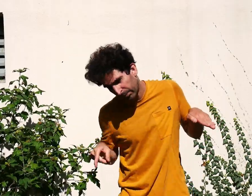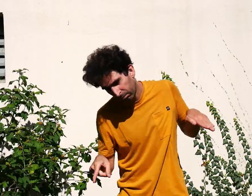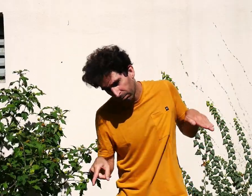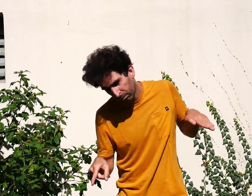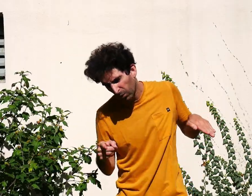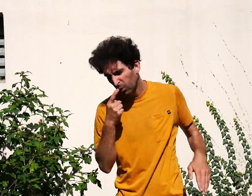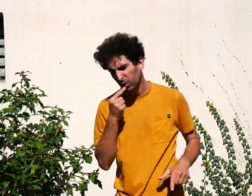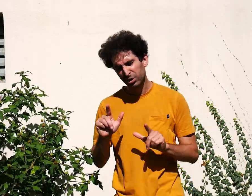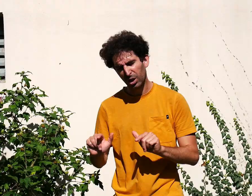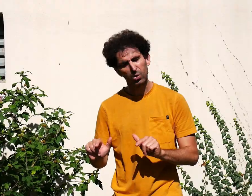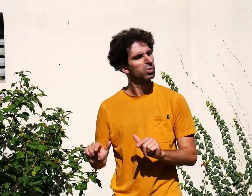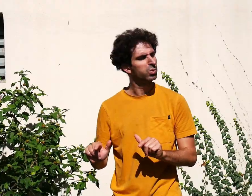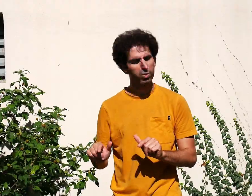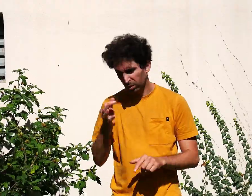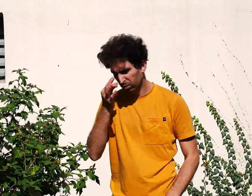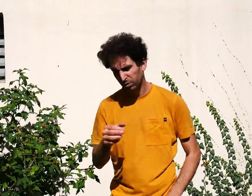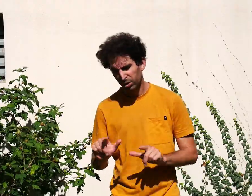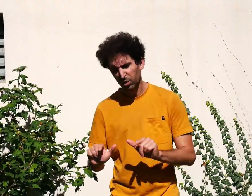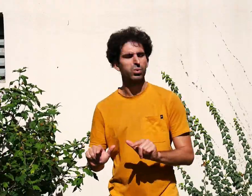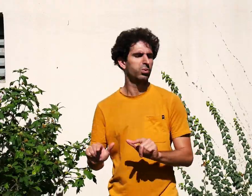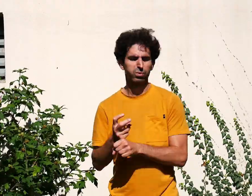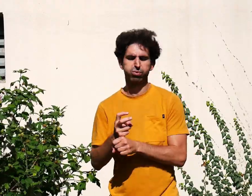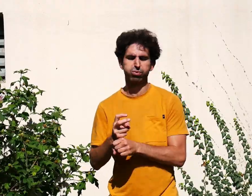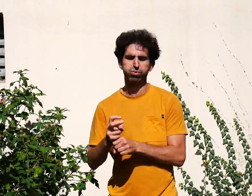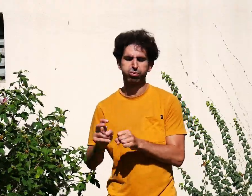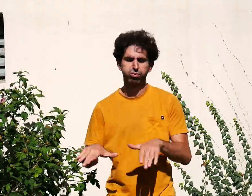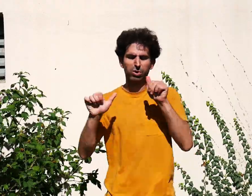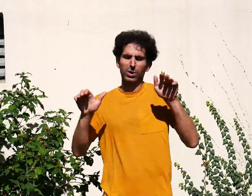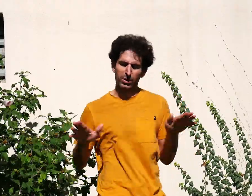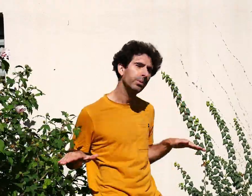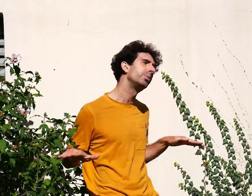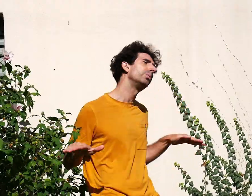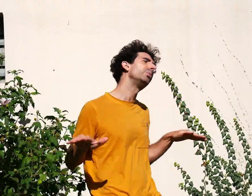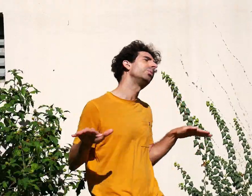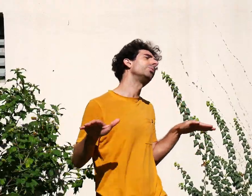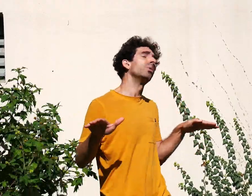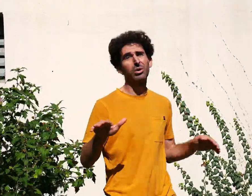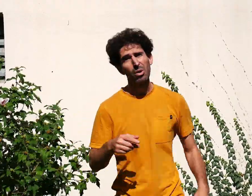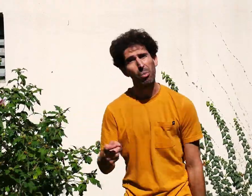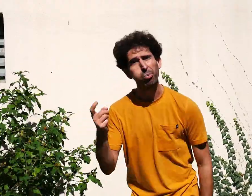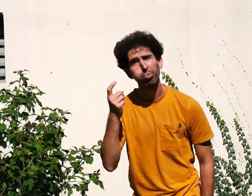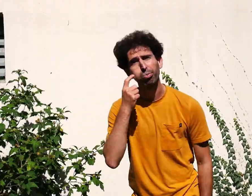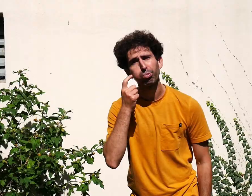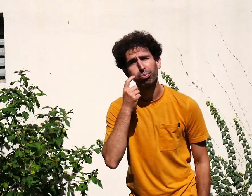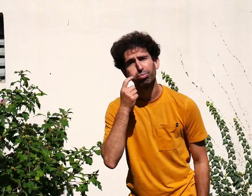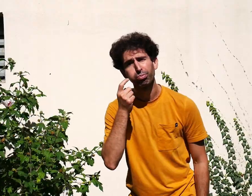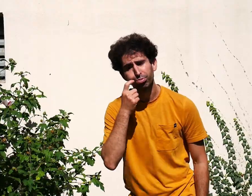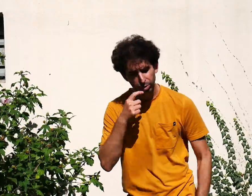Il repère la couleur rouge de Phyrrhocoris apterus. L'oiseau pense qu'il y a du poison et qu'il est dangereux. Alors, l'oiseau l'évite et s'en va. C'est du flan.